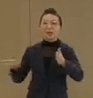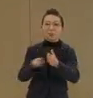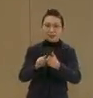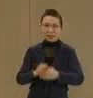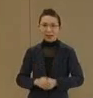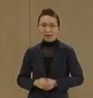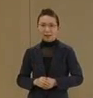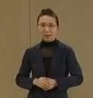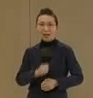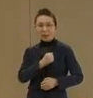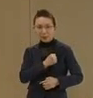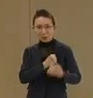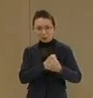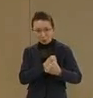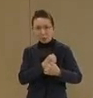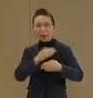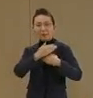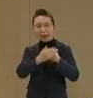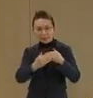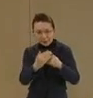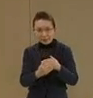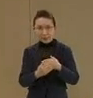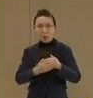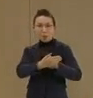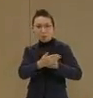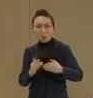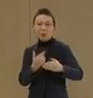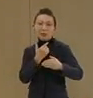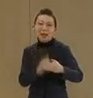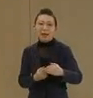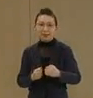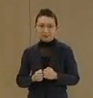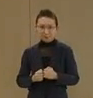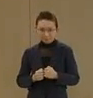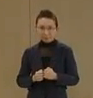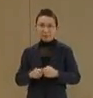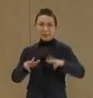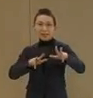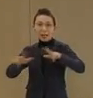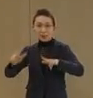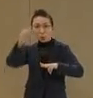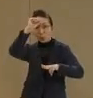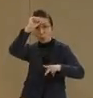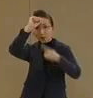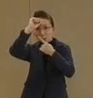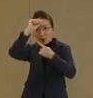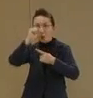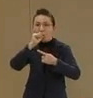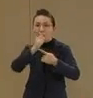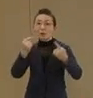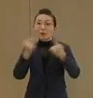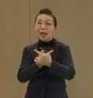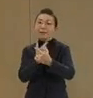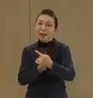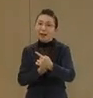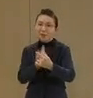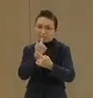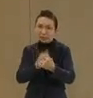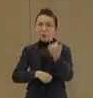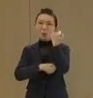かけがえのない命を守りたい そのために 政治の病気を治したい これが私の原点です